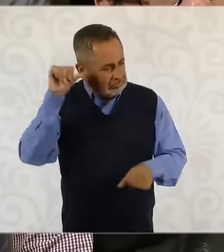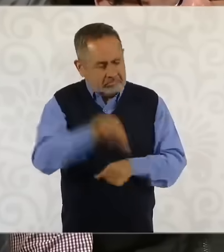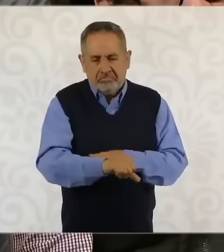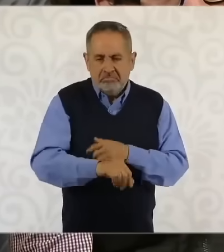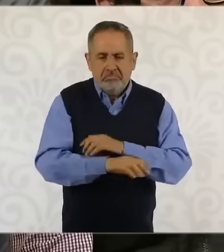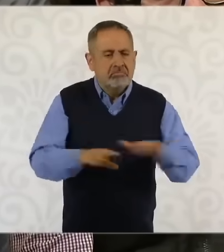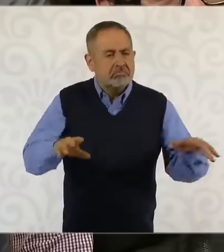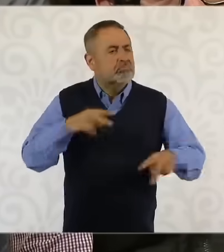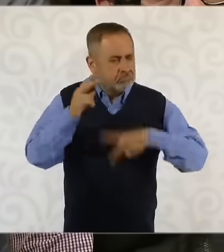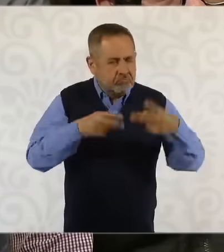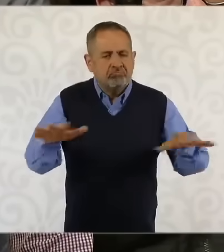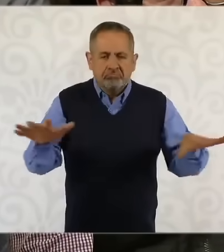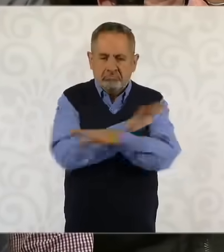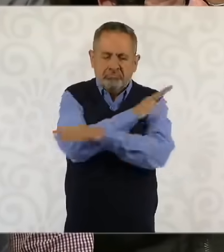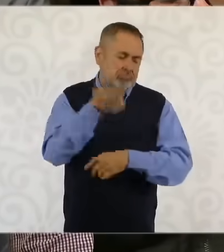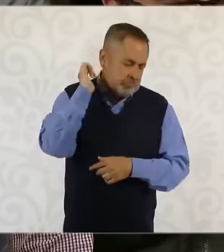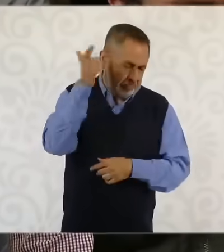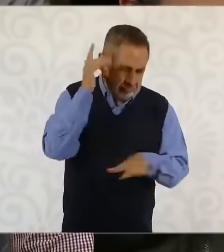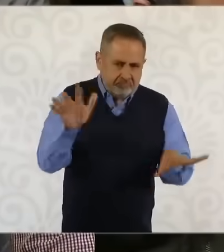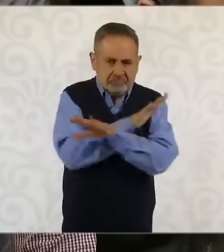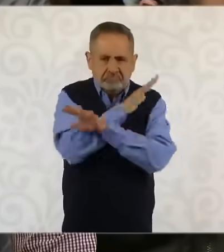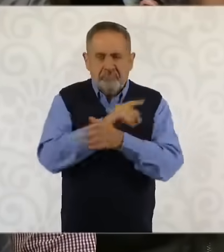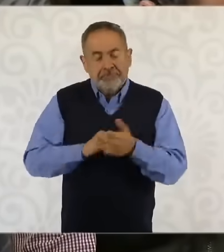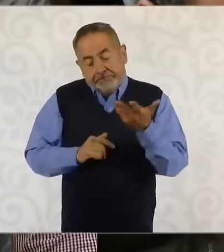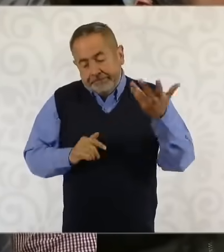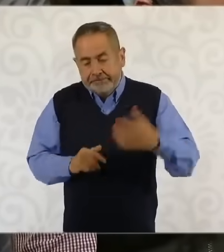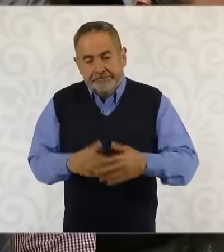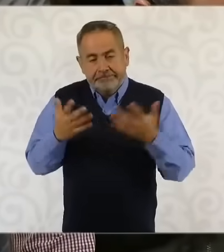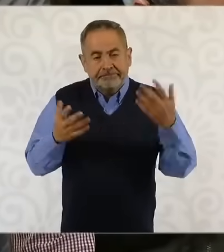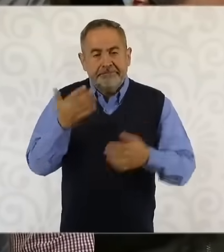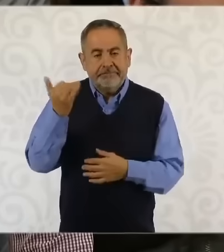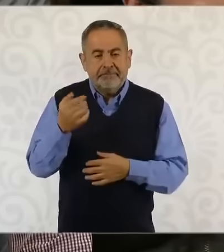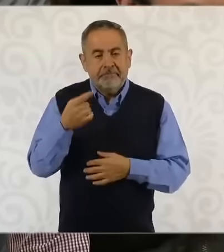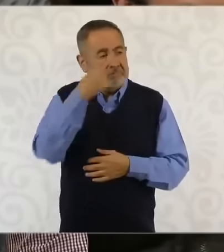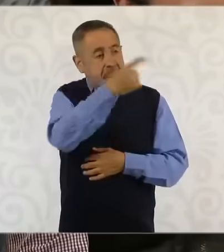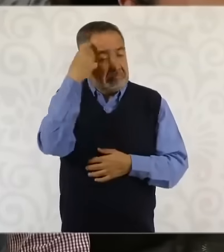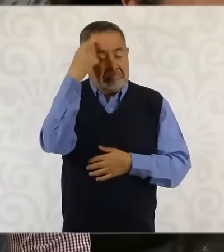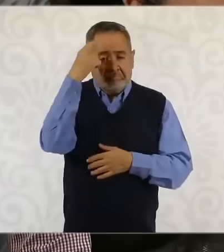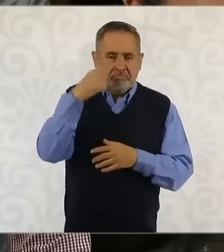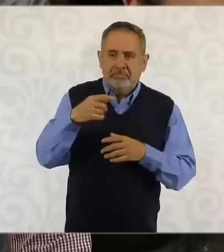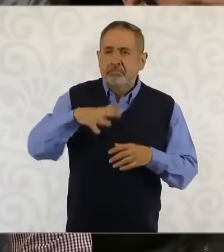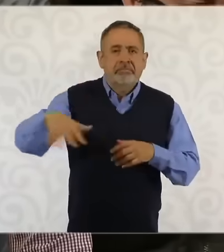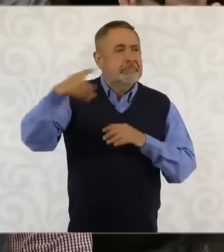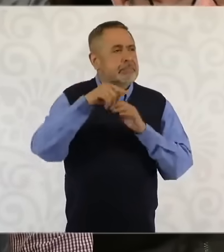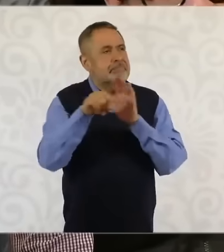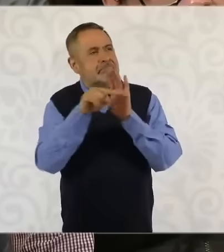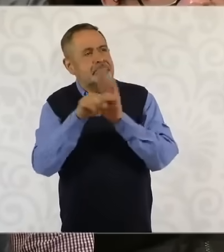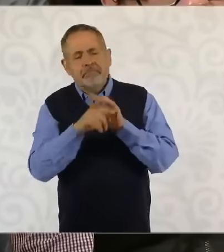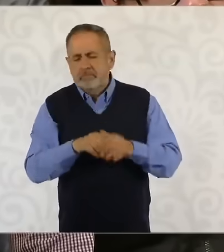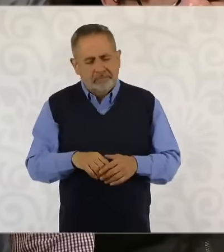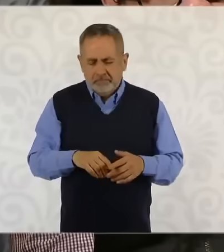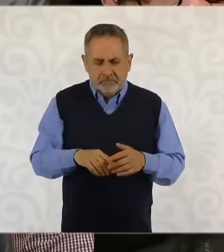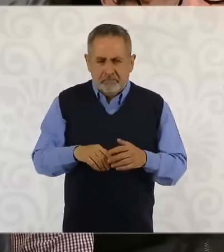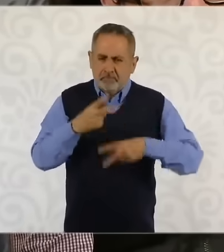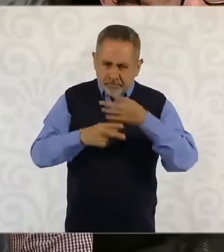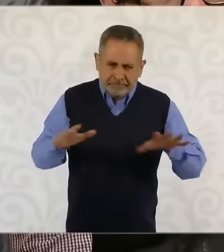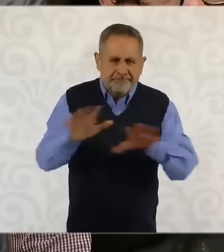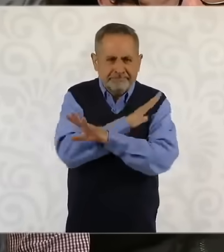algo cambie de verdad y que pues eso pesimismo que hay sobre México pues no sea tan así que sí